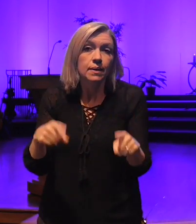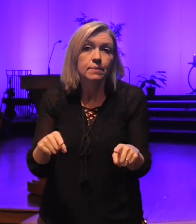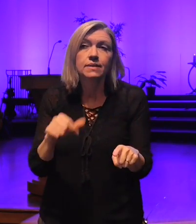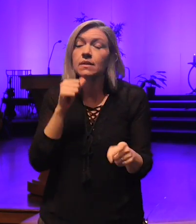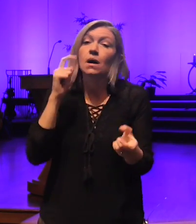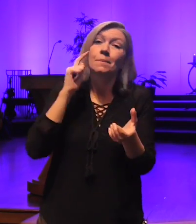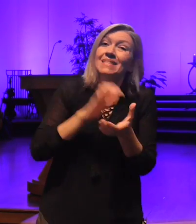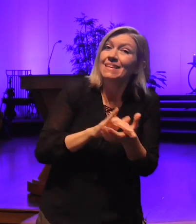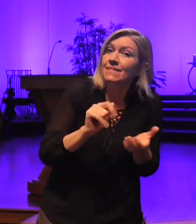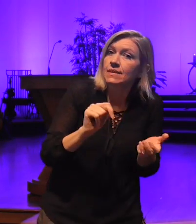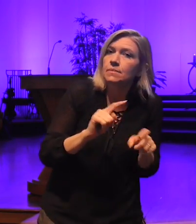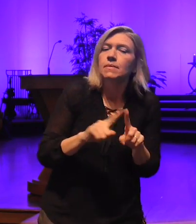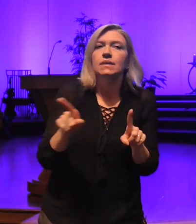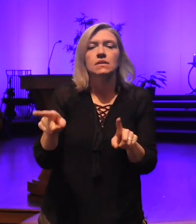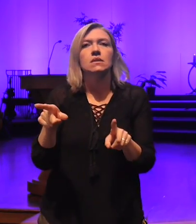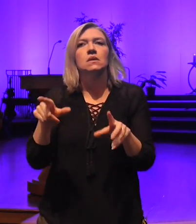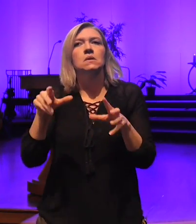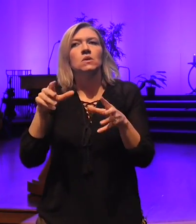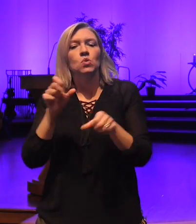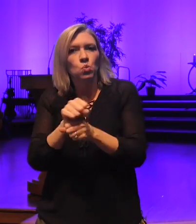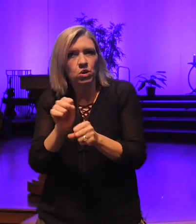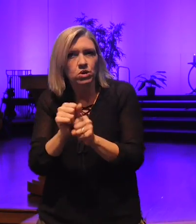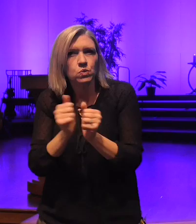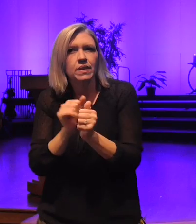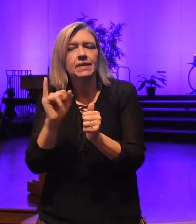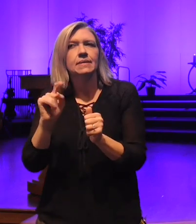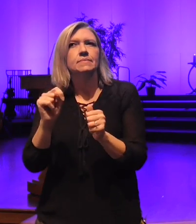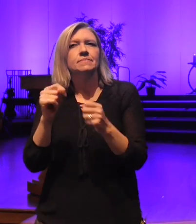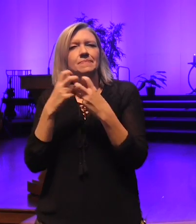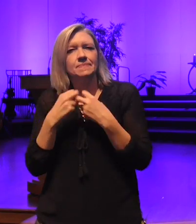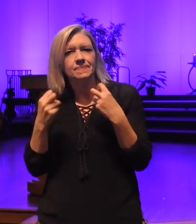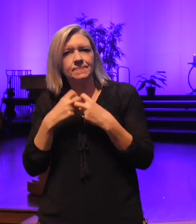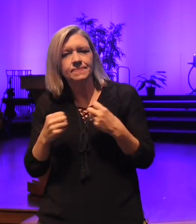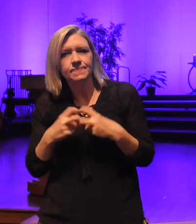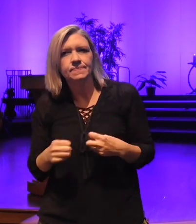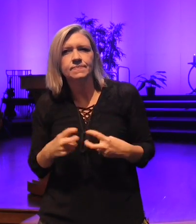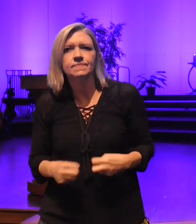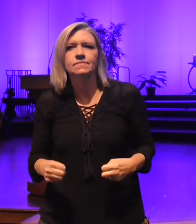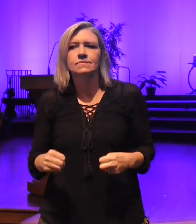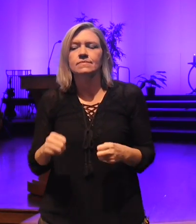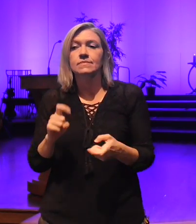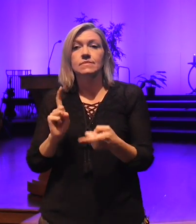trabajando con ello y siguió trabajando con ello y se quedó con eso hasta que hubo un cambio y